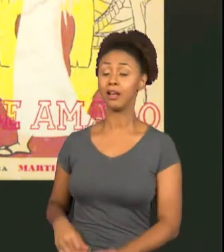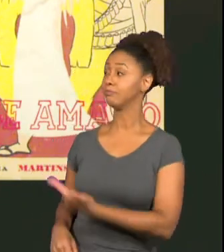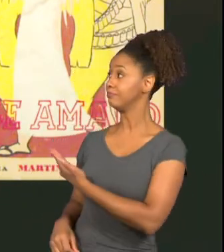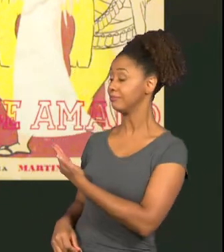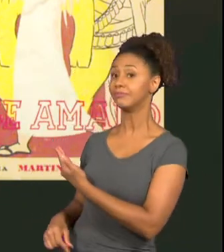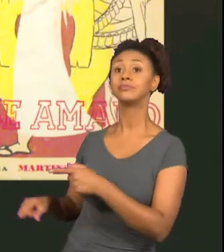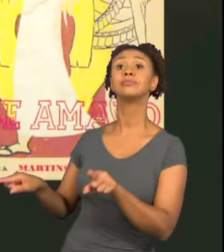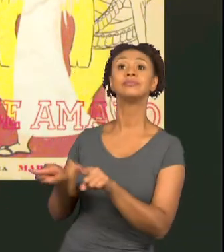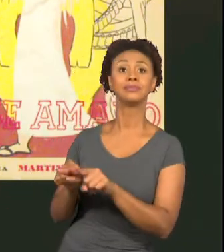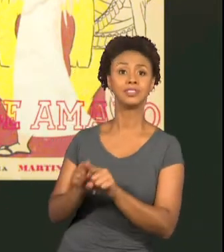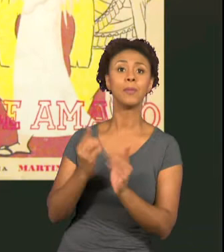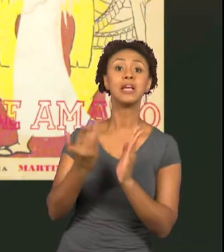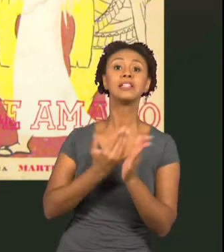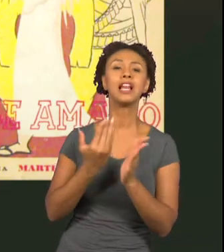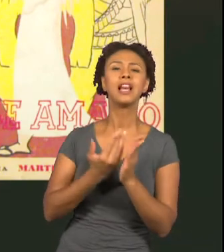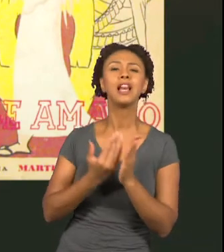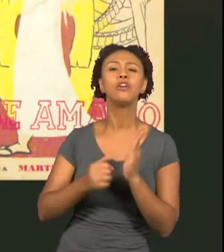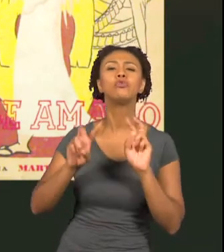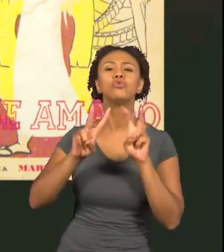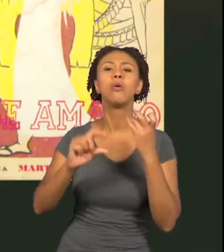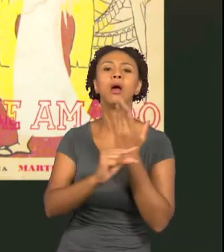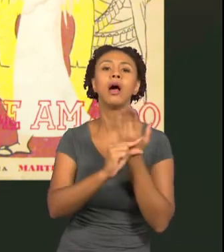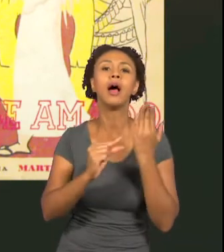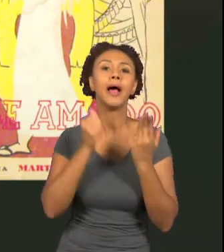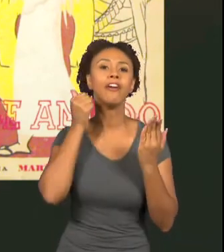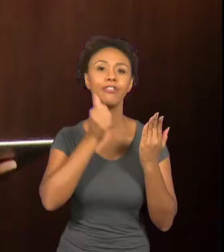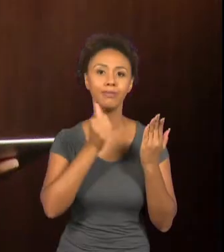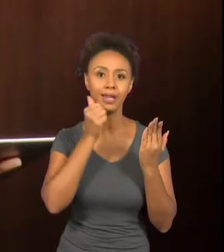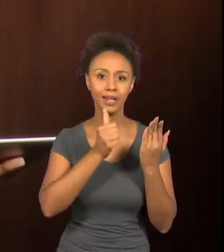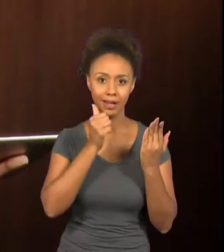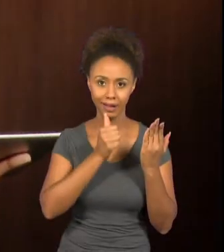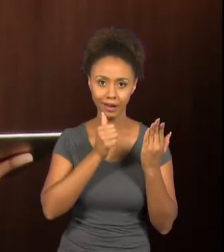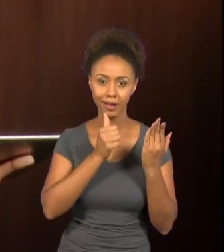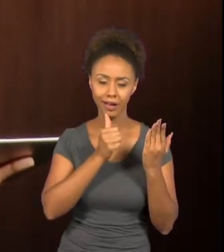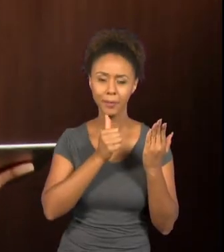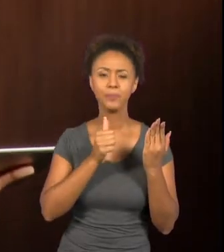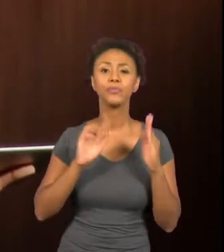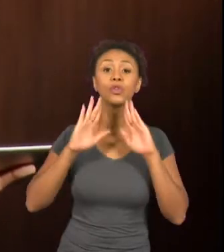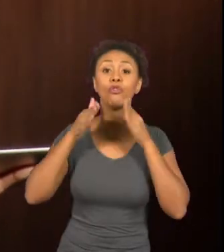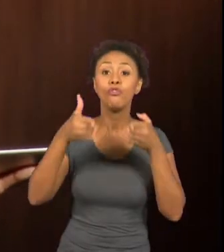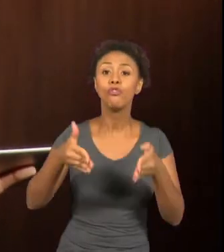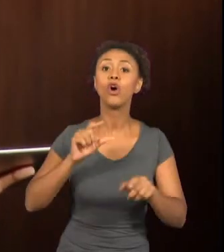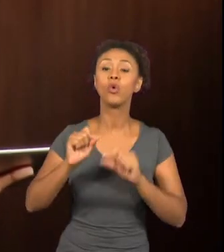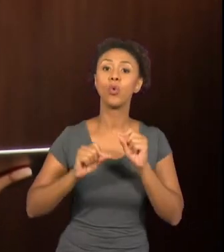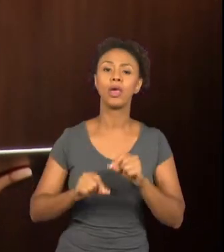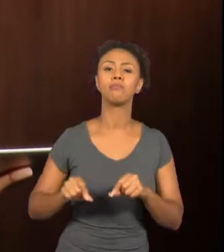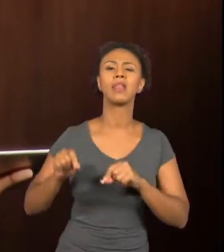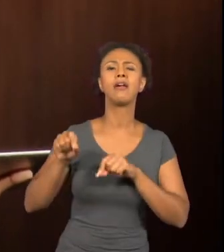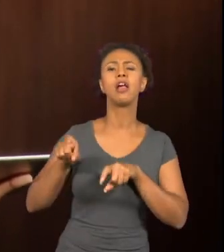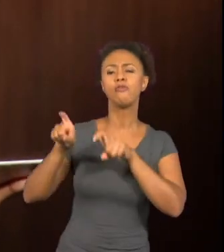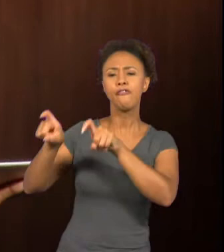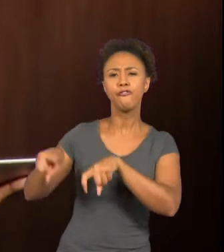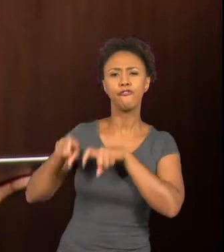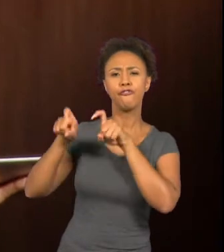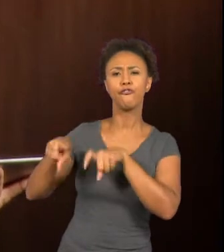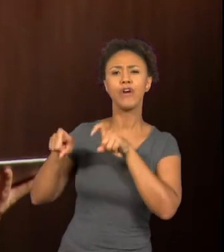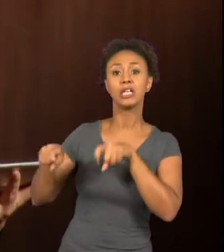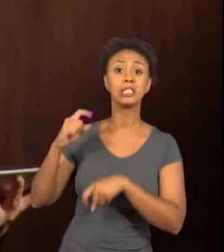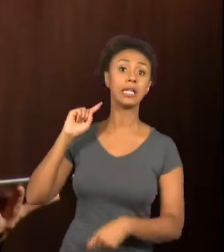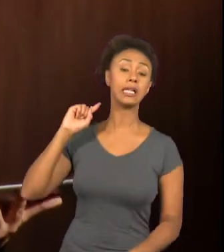LITERATURA DE AUTORIA FEMININA EM QUE ELA VAI TRATAR DE UMA FAZENDA DO SUL DE MINAS, MAS TAMBÉM